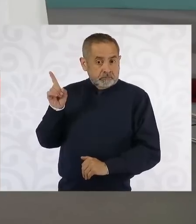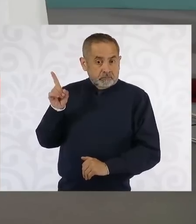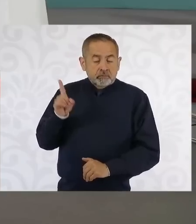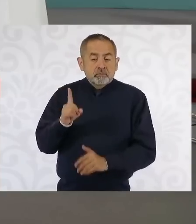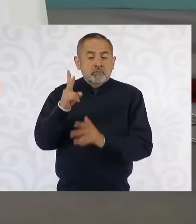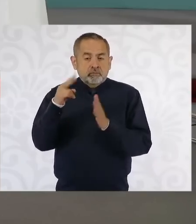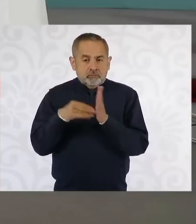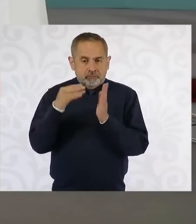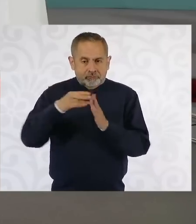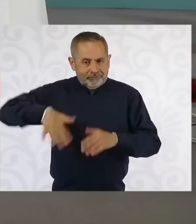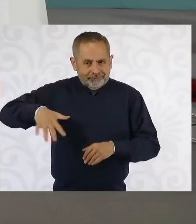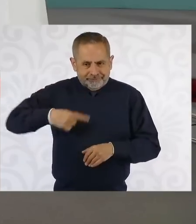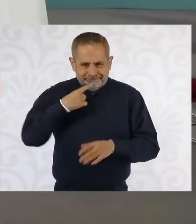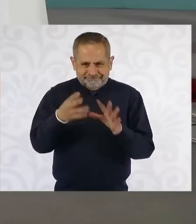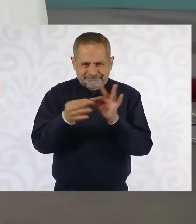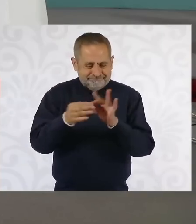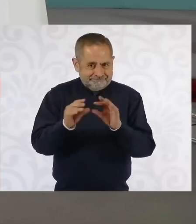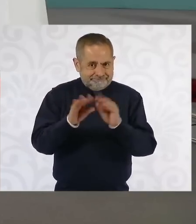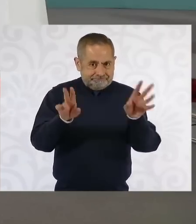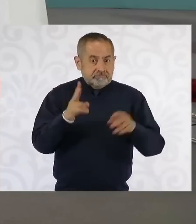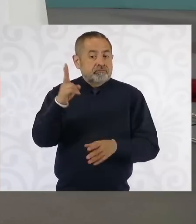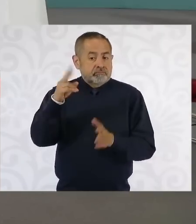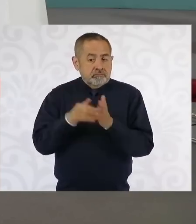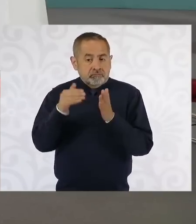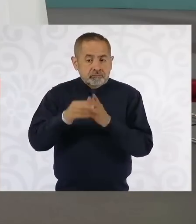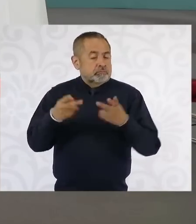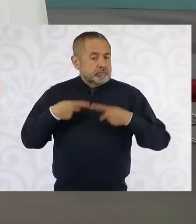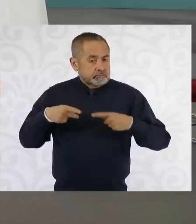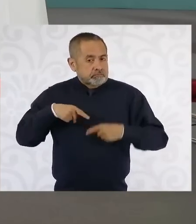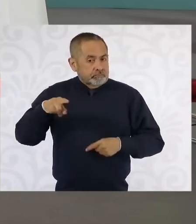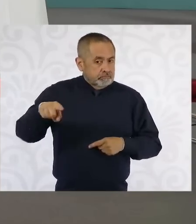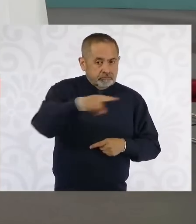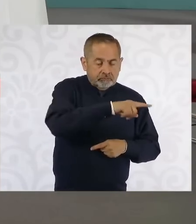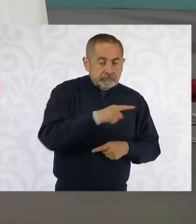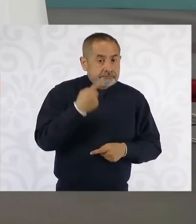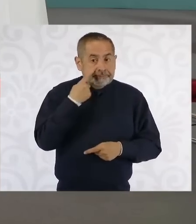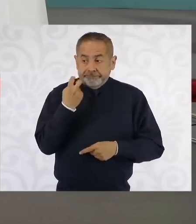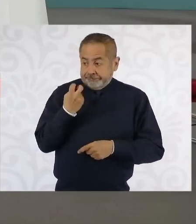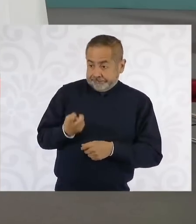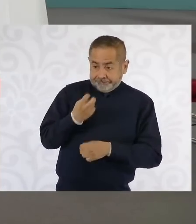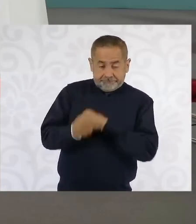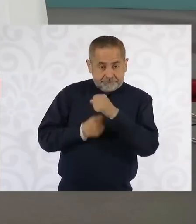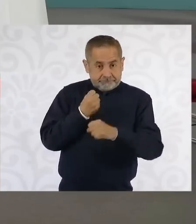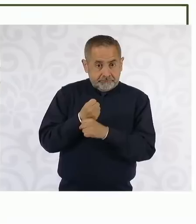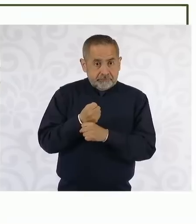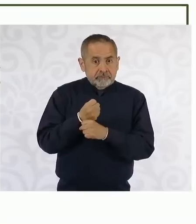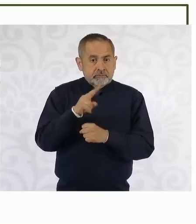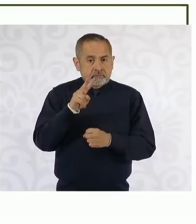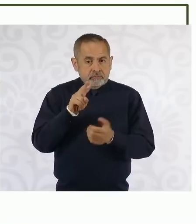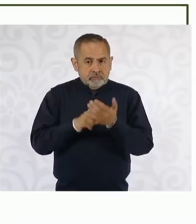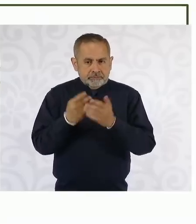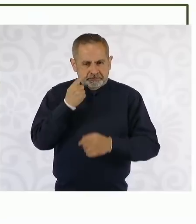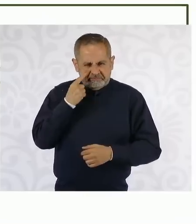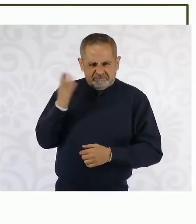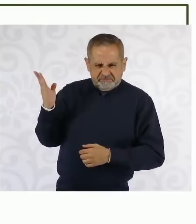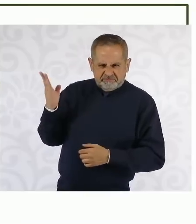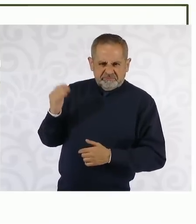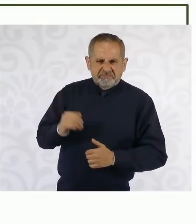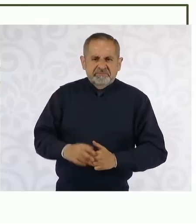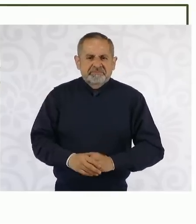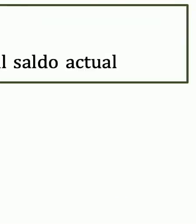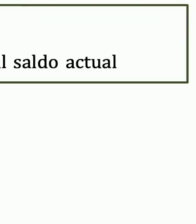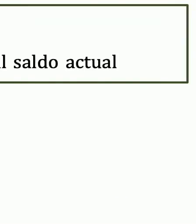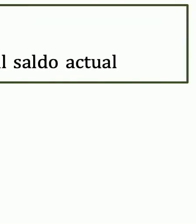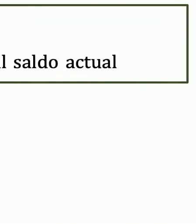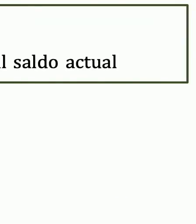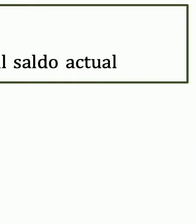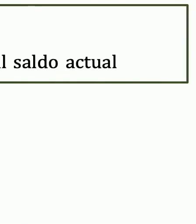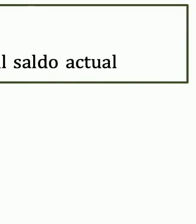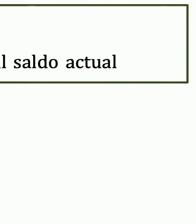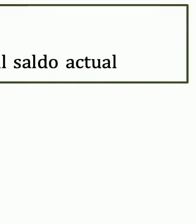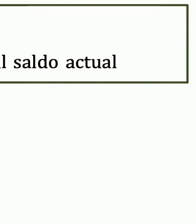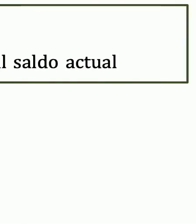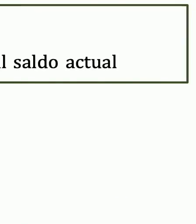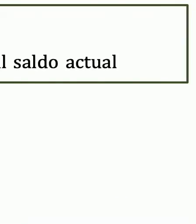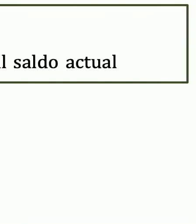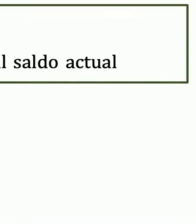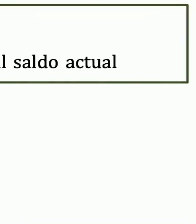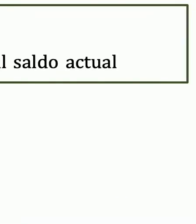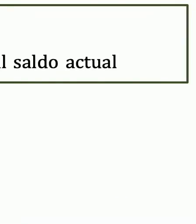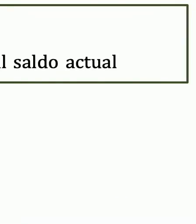que nos referimos a partir de este año 500000 de esos 2 millones ya pueden ir a las delegaciones